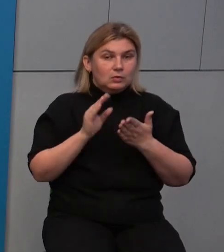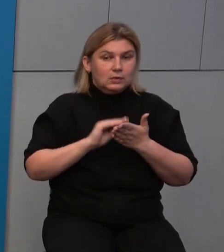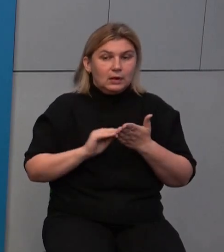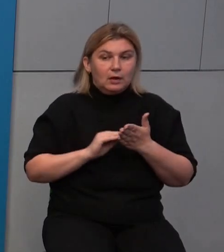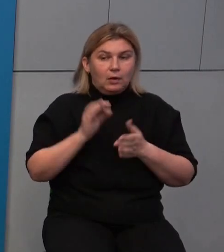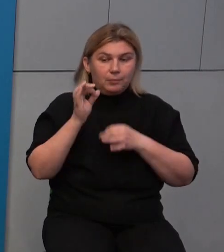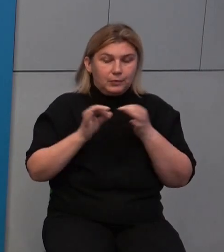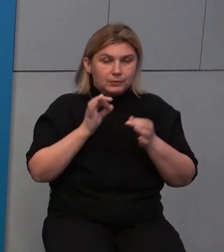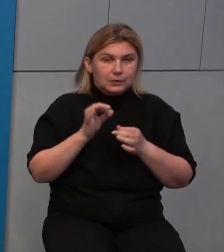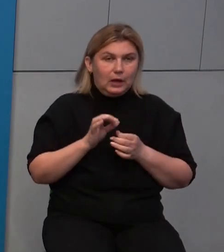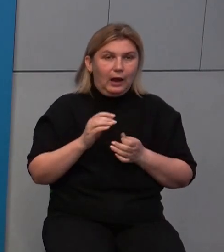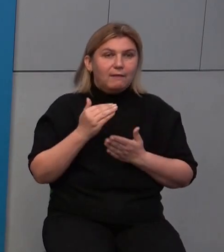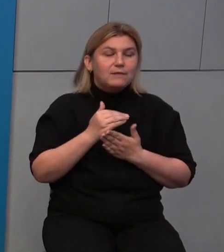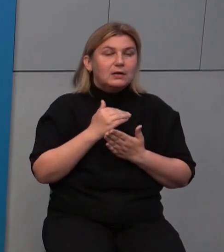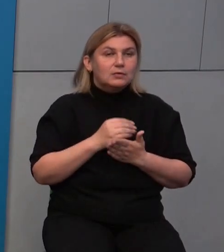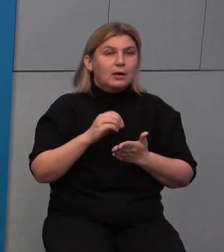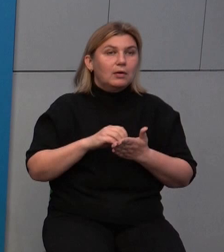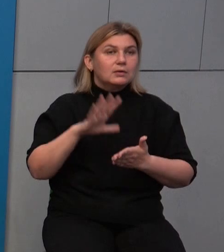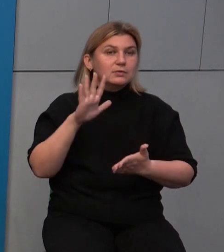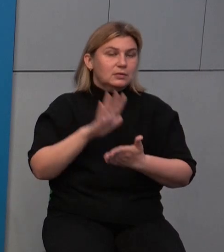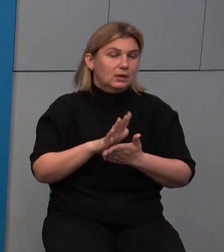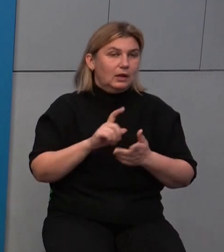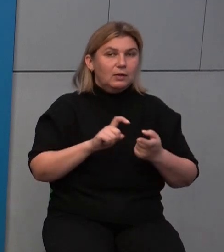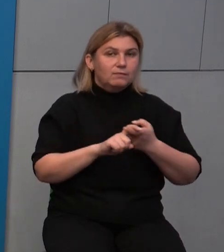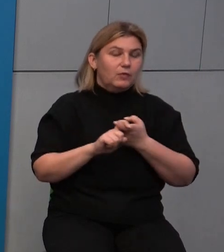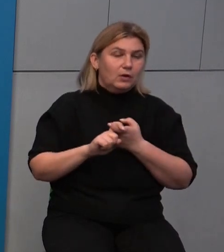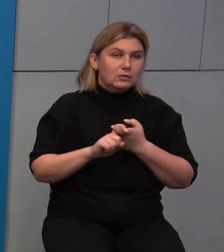Ale warunkiem, żeby zostać zapisanym do Związku Literatów na pełnych prawach